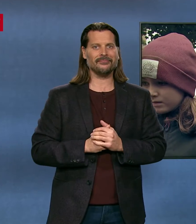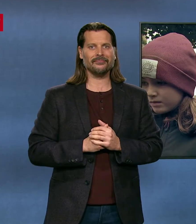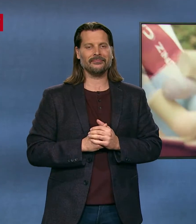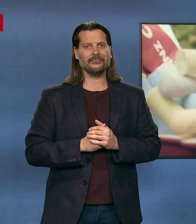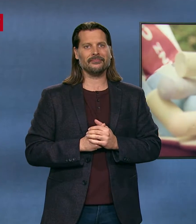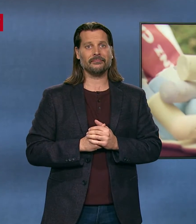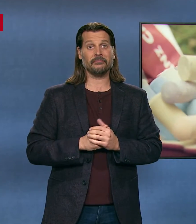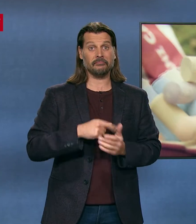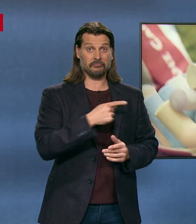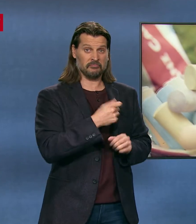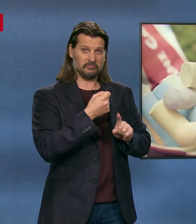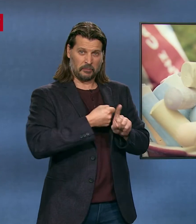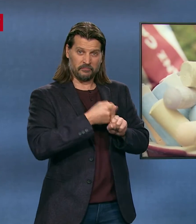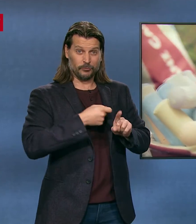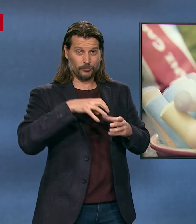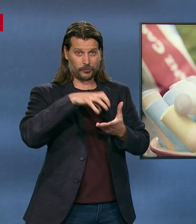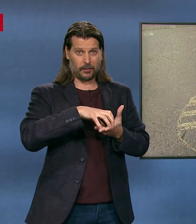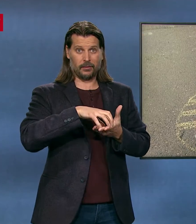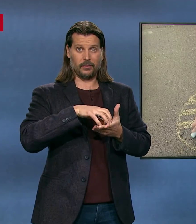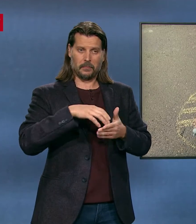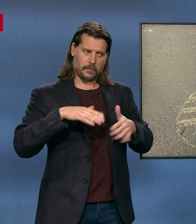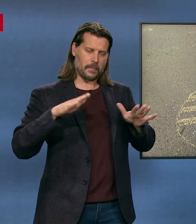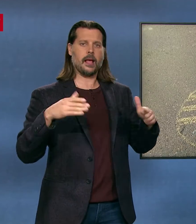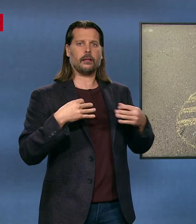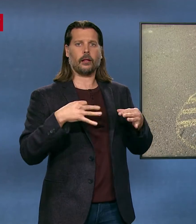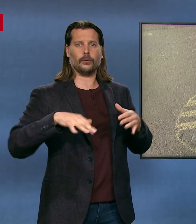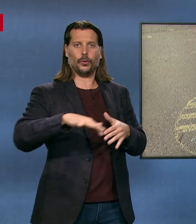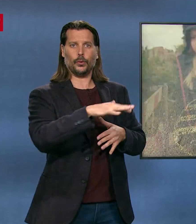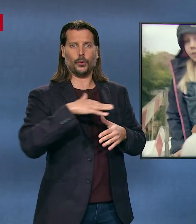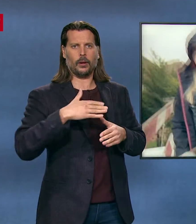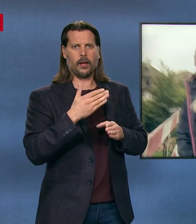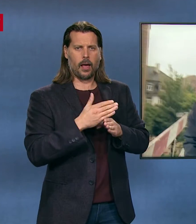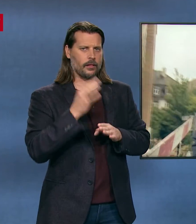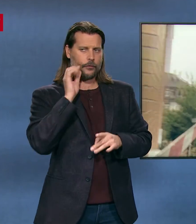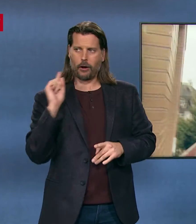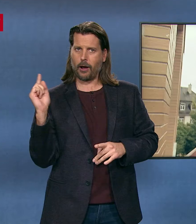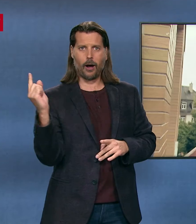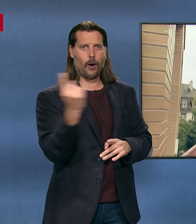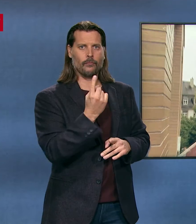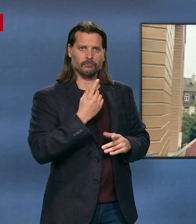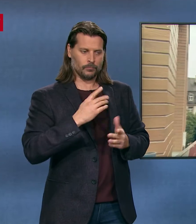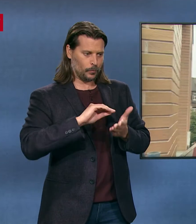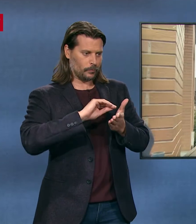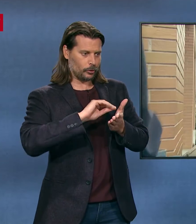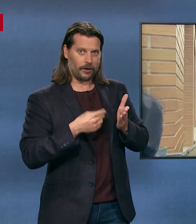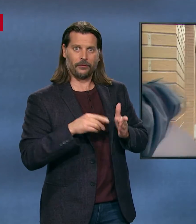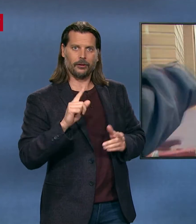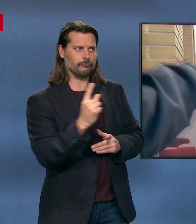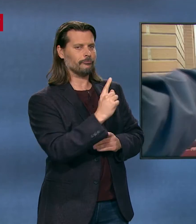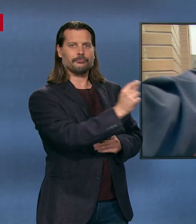Sie kämpfen für mehr Natur in der Stadt. Die erste Unterschrift kommt schon bald von einer Frau, die eben vorbeispaziert ist.